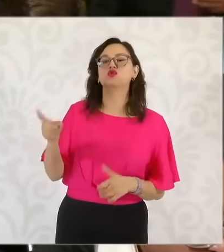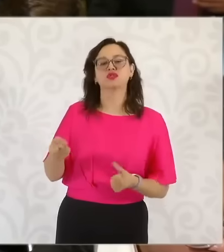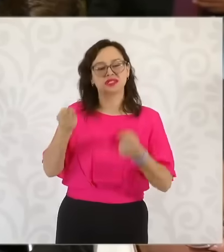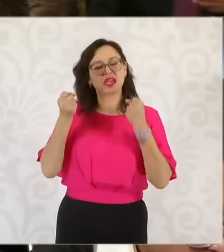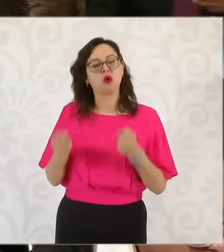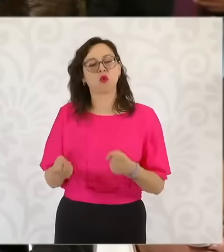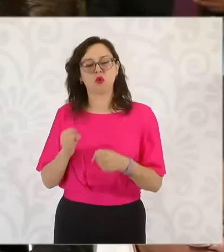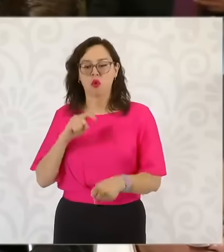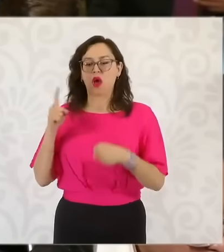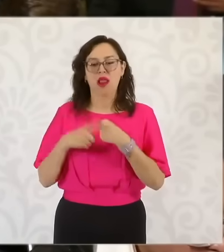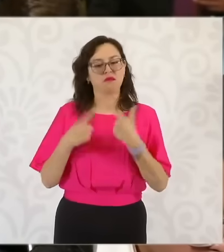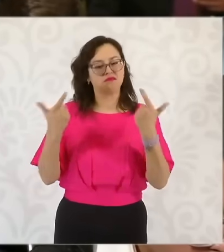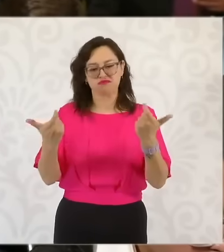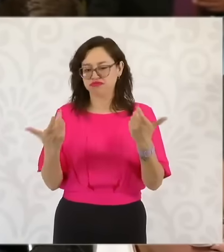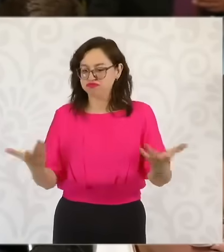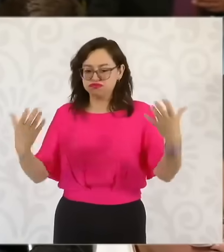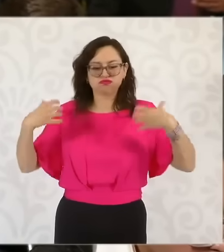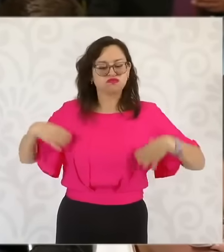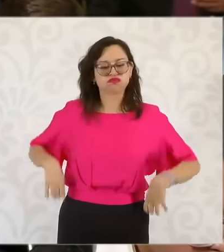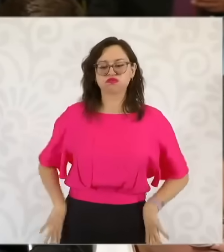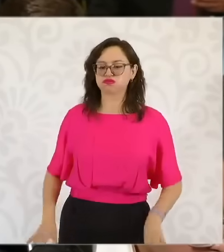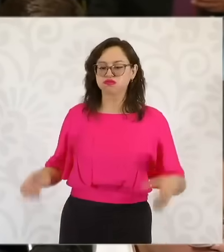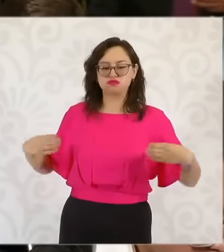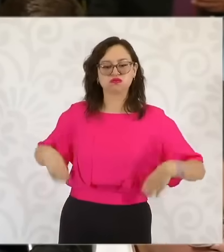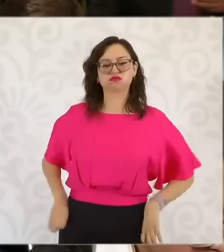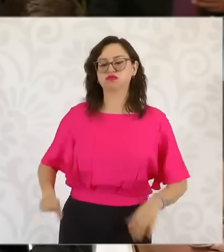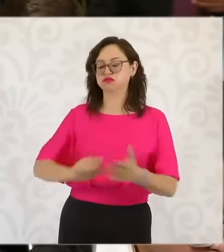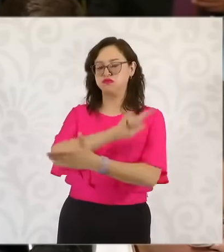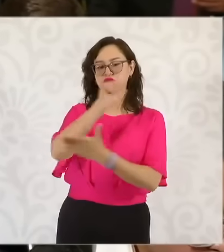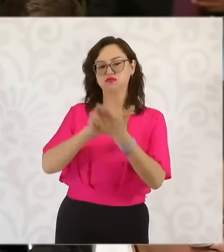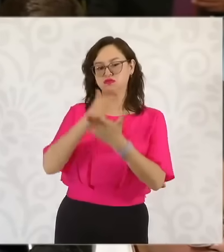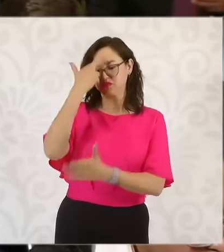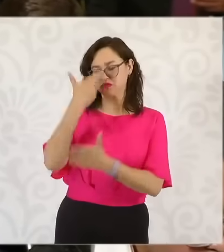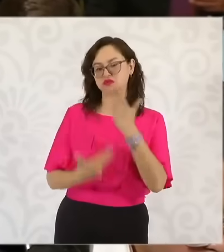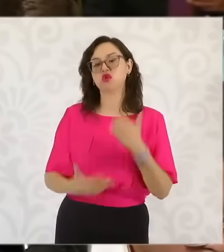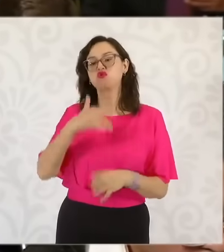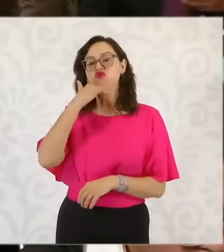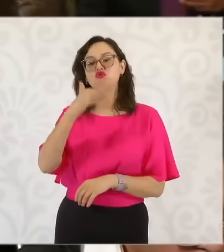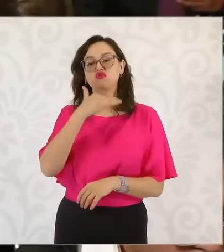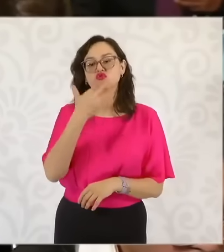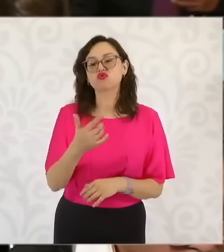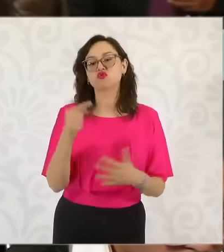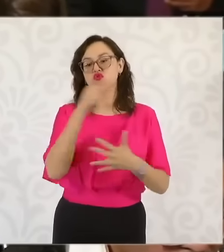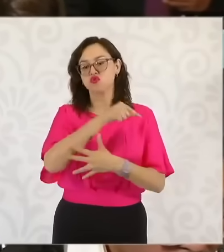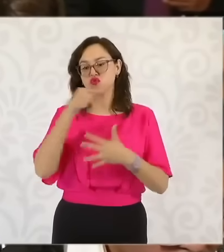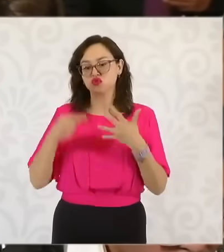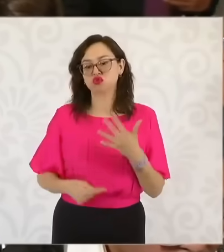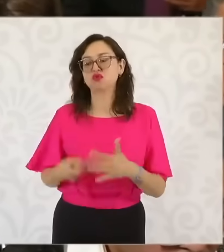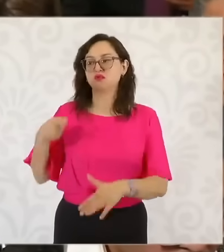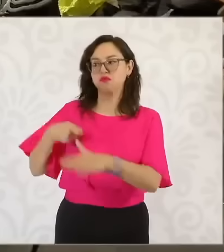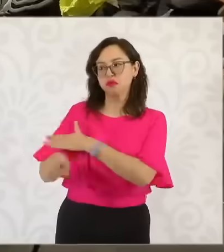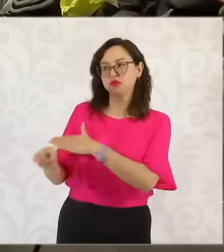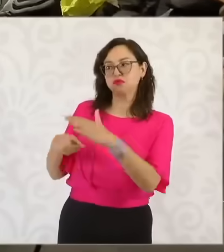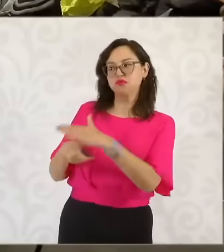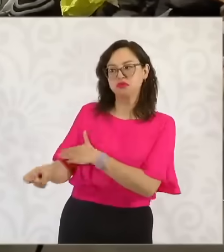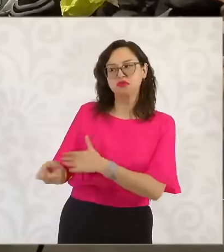de enriquecimiento ilícito y otros delitos de corrupción como puede ser aceptar sobornos